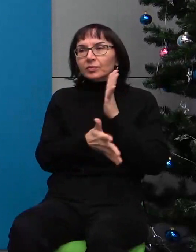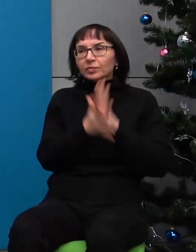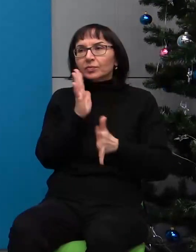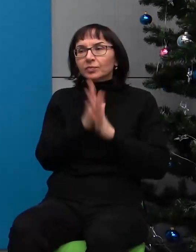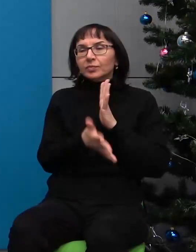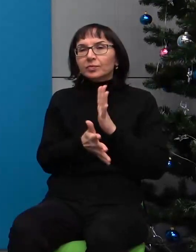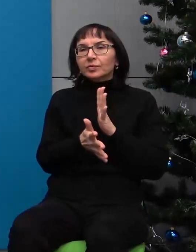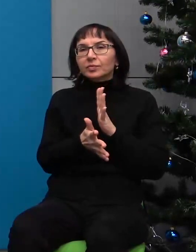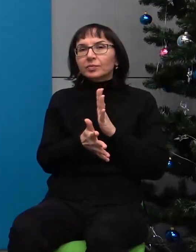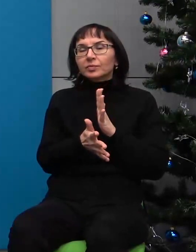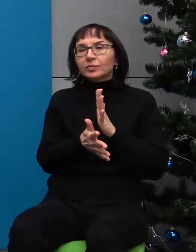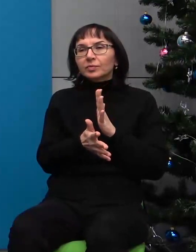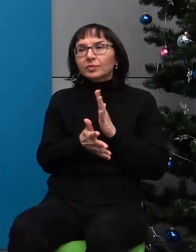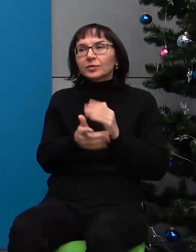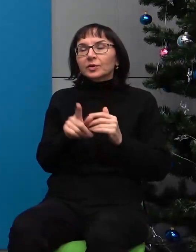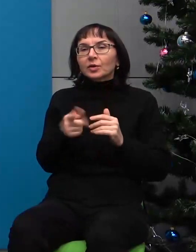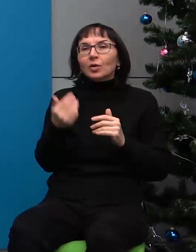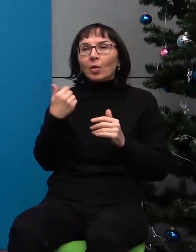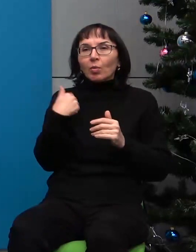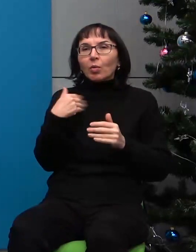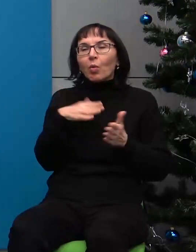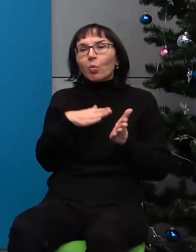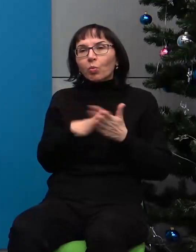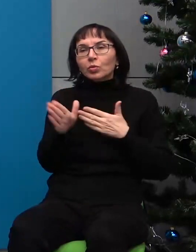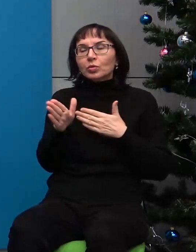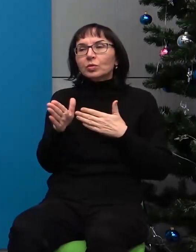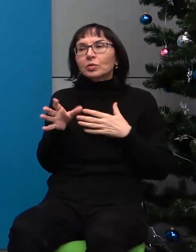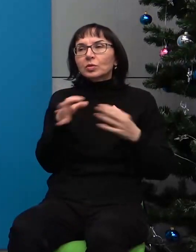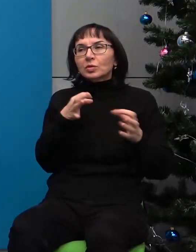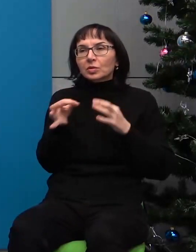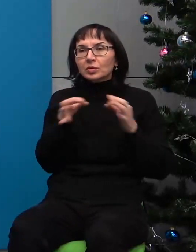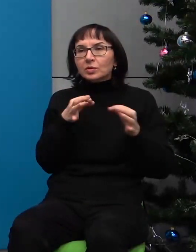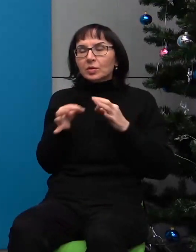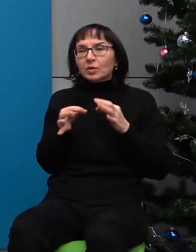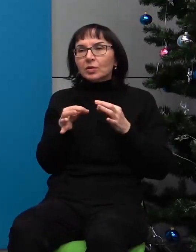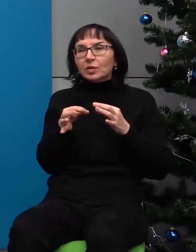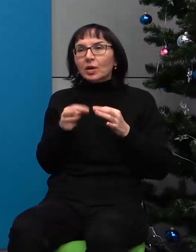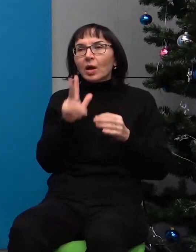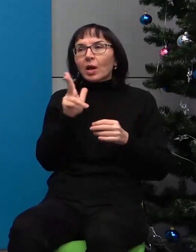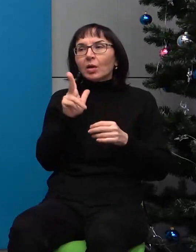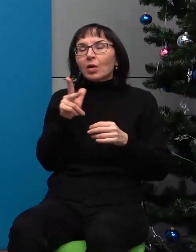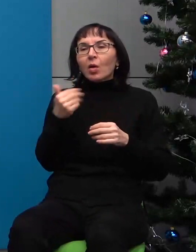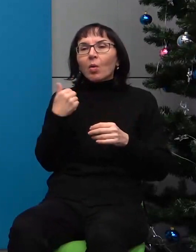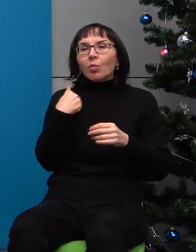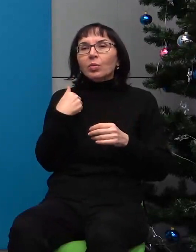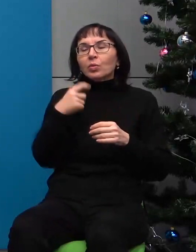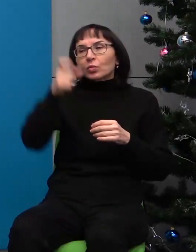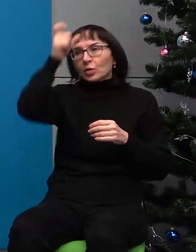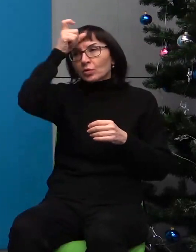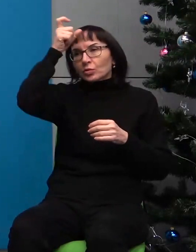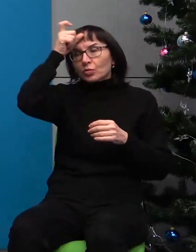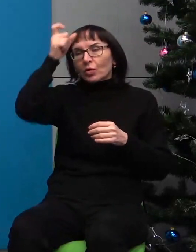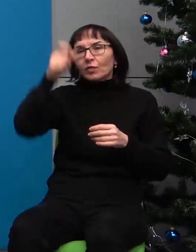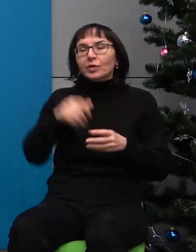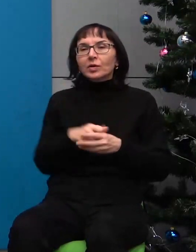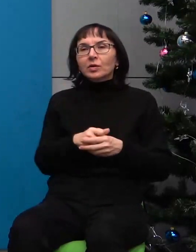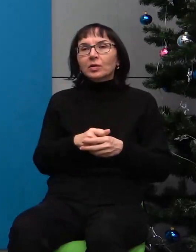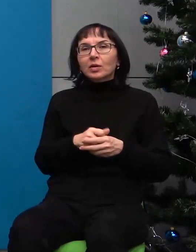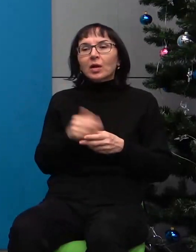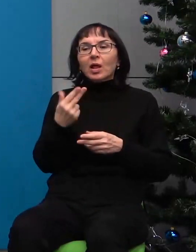I to był punkt wejścia do tej historii. Teraz ok. A kim był ten człowiek, prawda? Nie ile flaków tam rozwrócił,